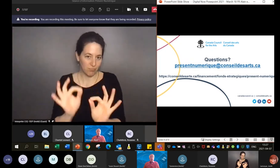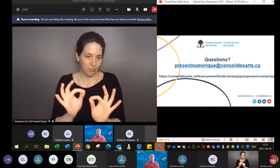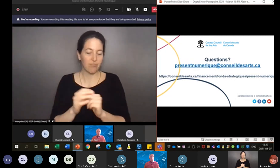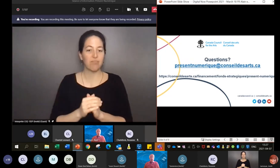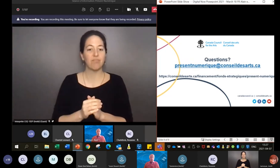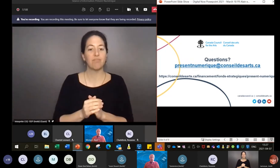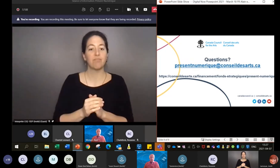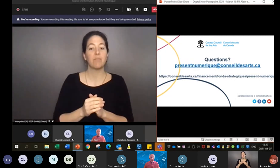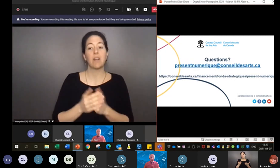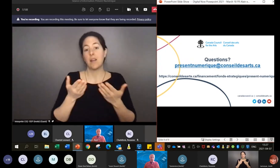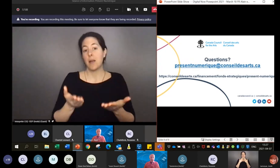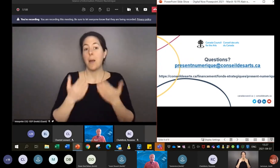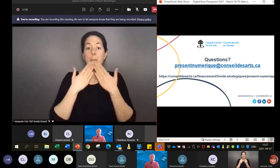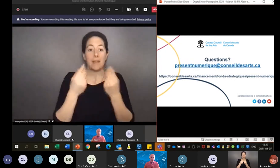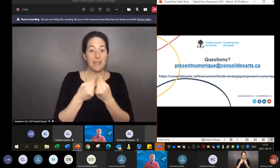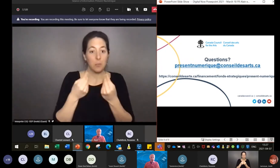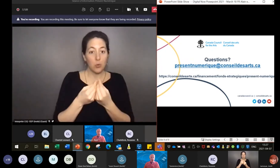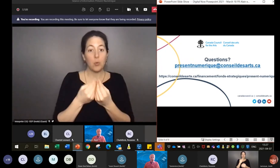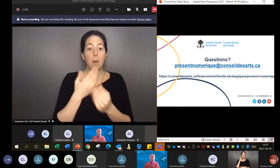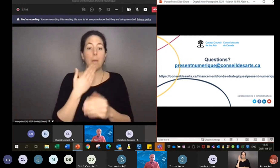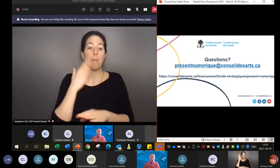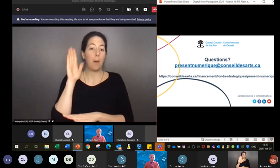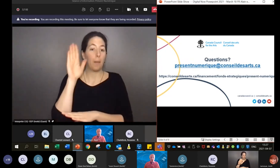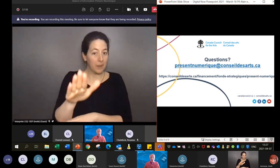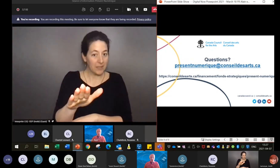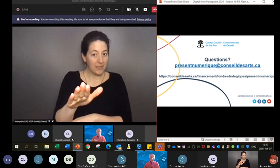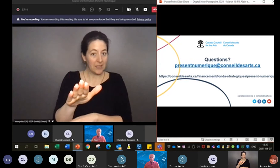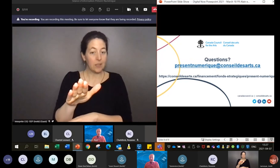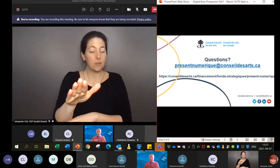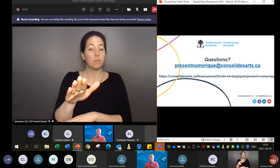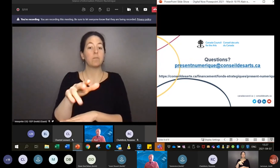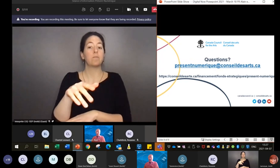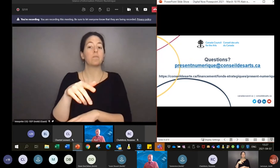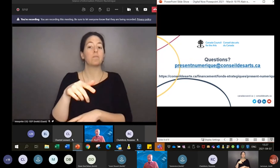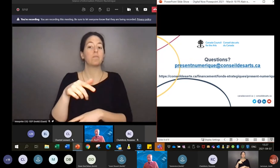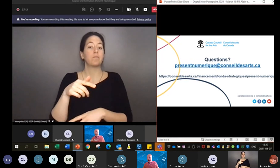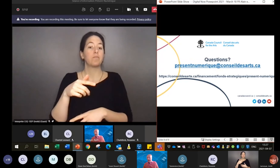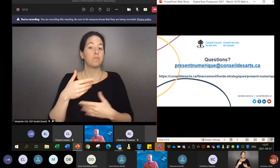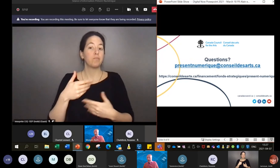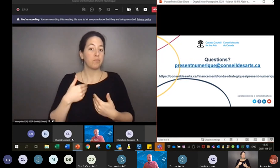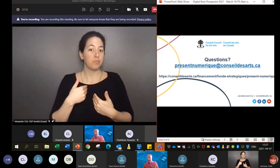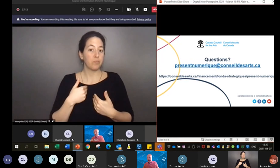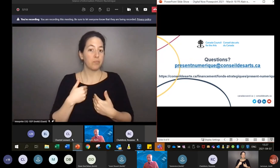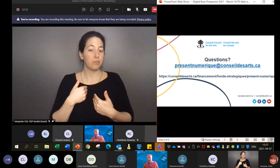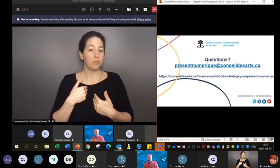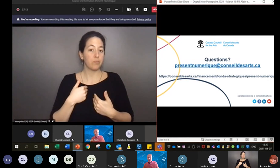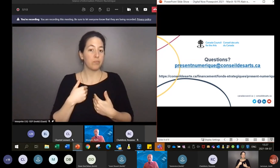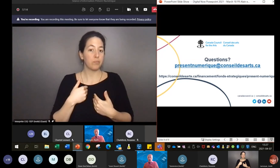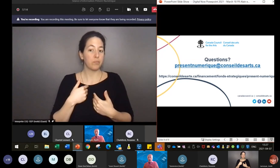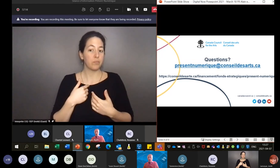souhaite une très bonne fin d’après-midi.